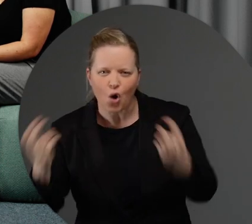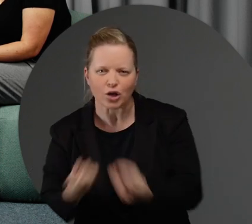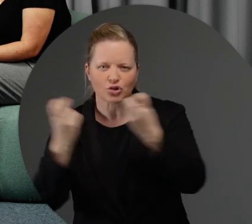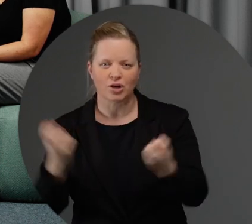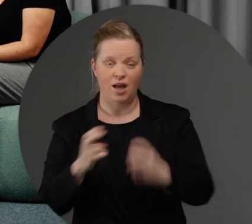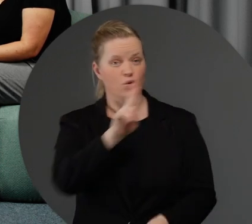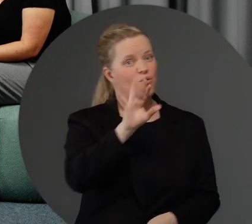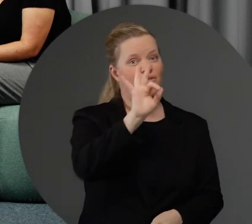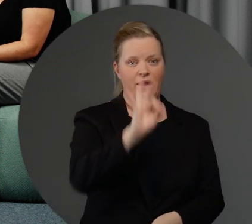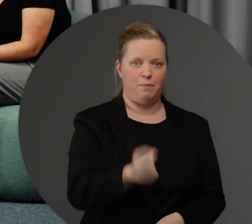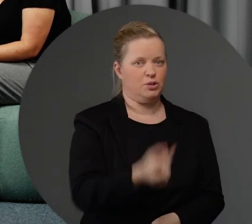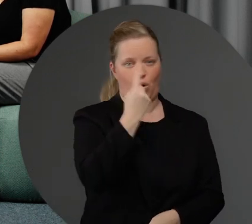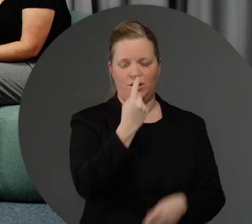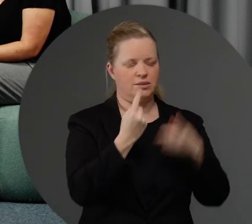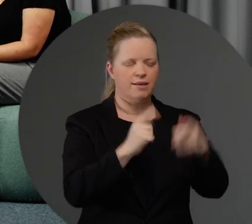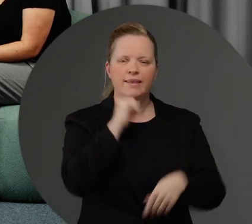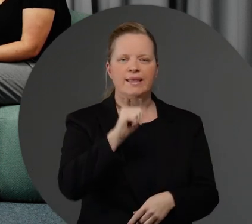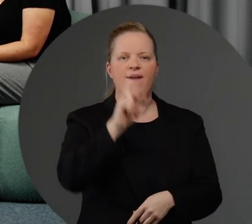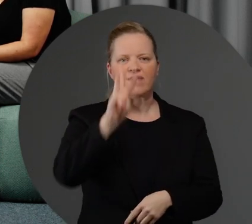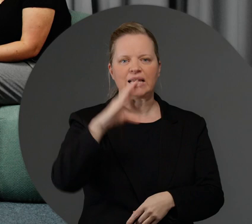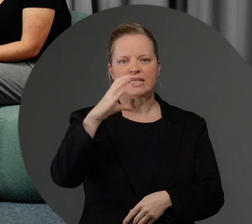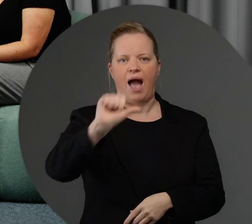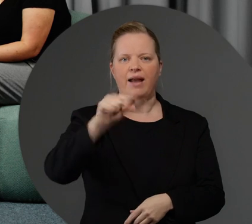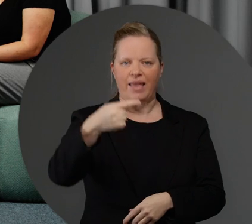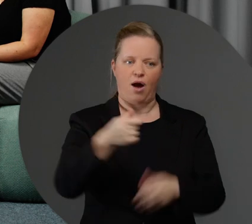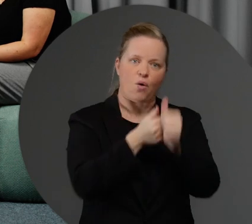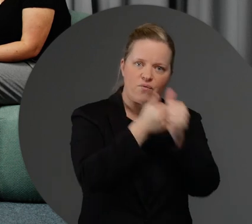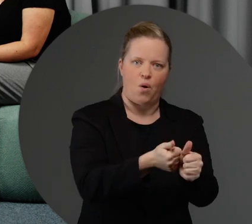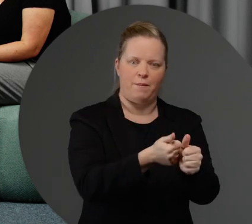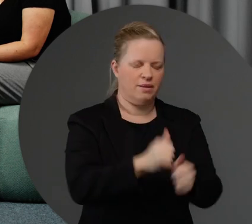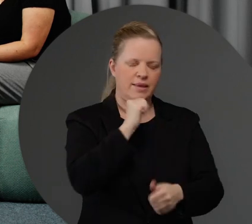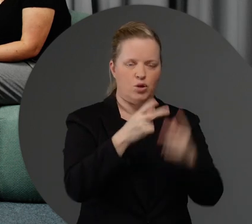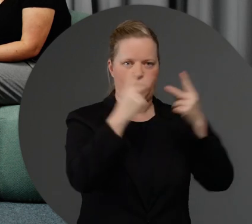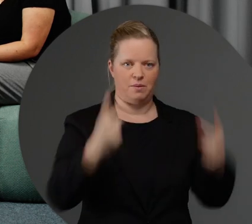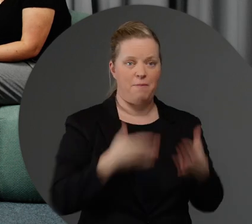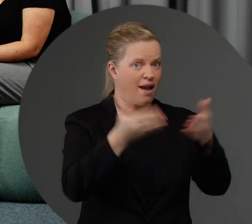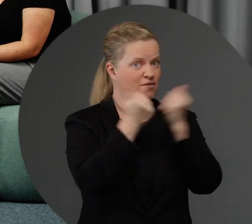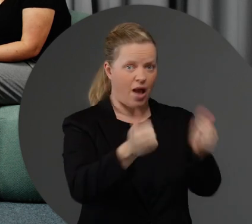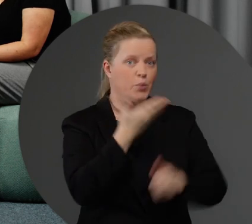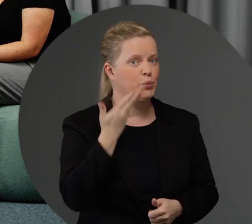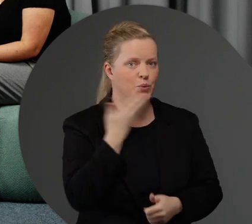eigentlich ist einfach nie WCAG konform konzipiert worden, also barrierefrei gemacht worden, kurz